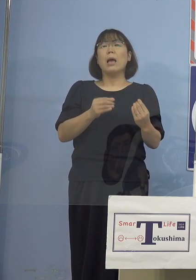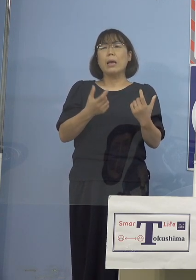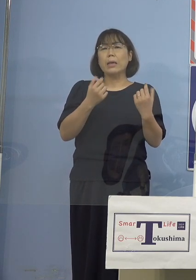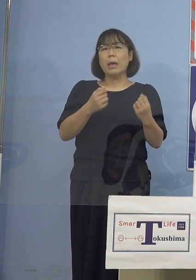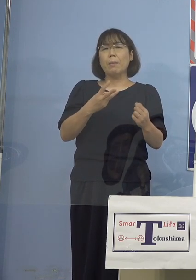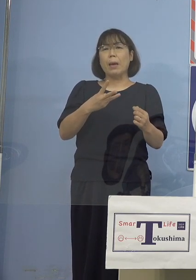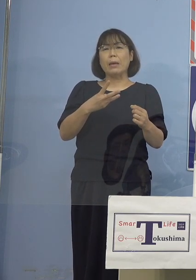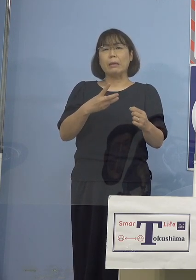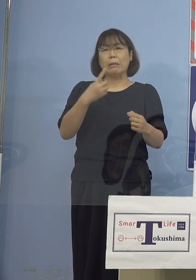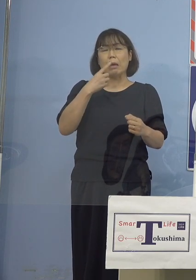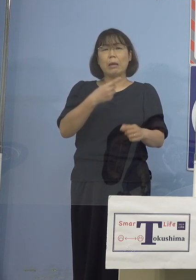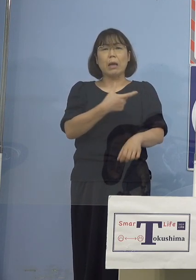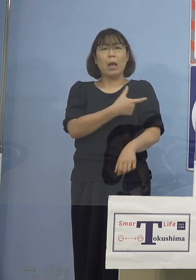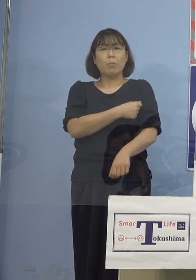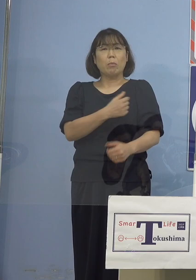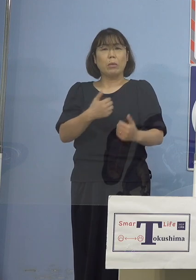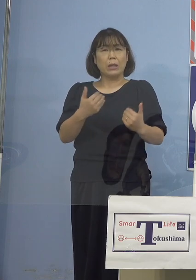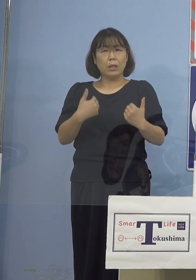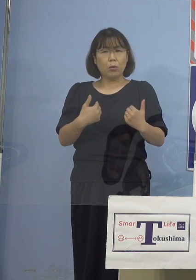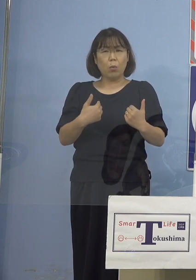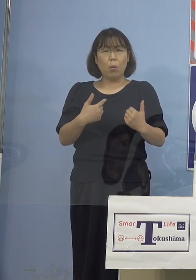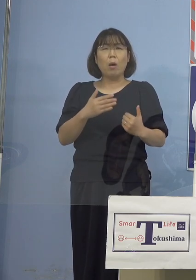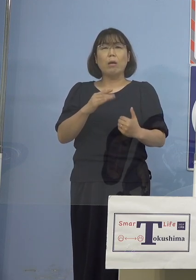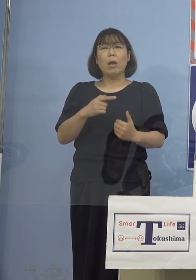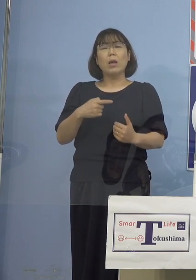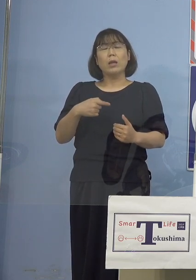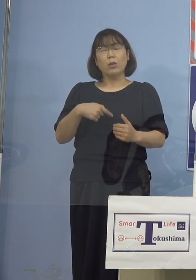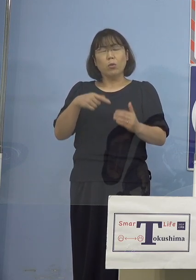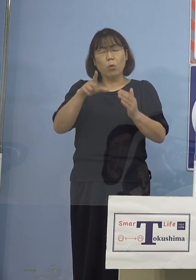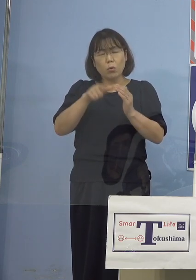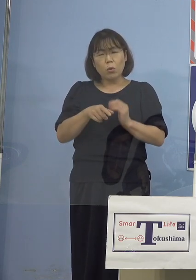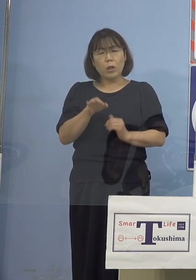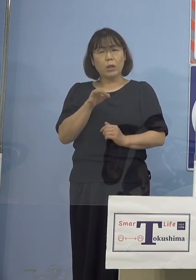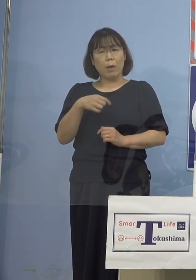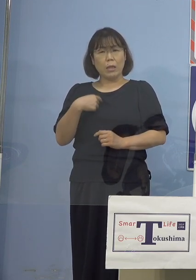ただ今度はさすがに自腹かな なんていうこともあるんですけれど